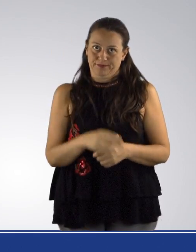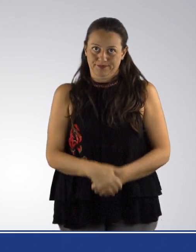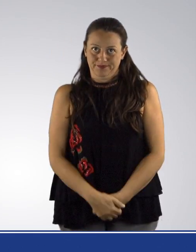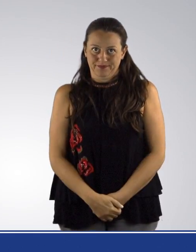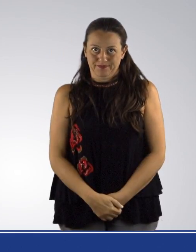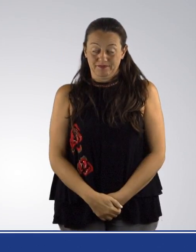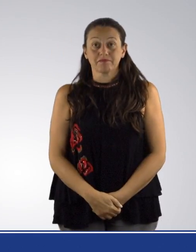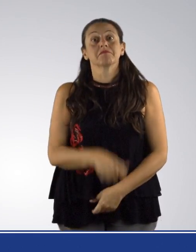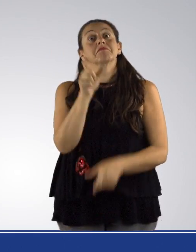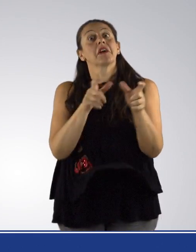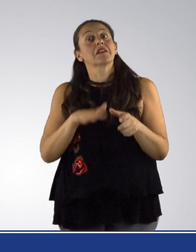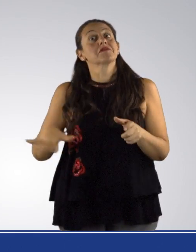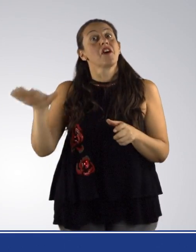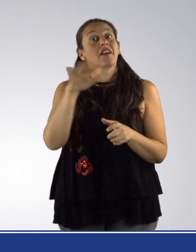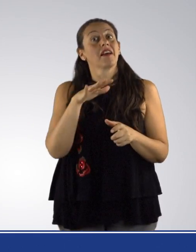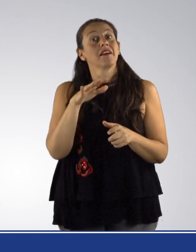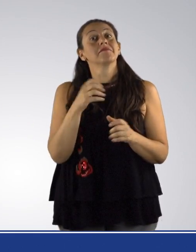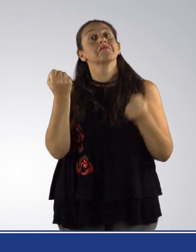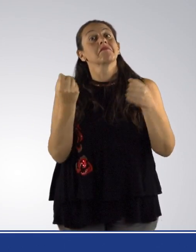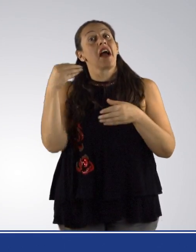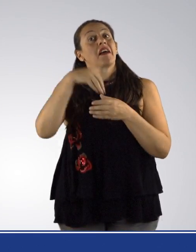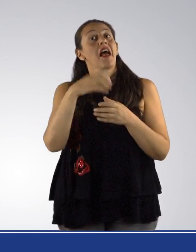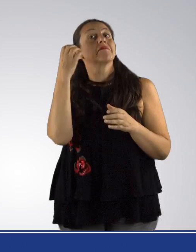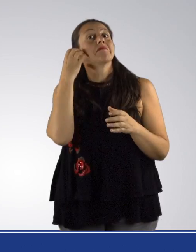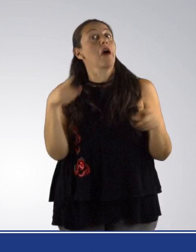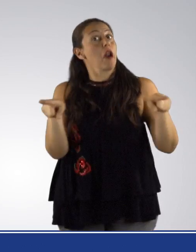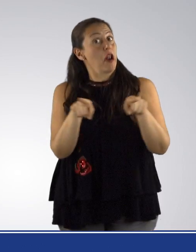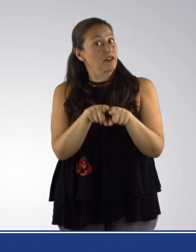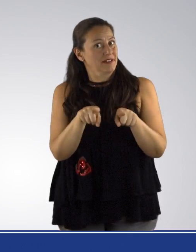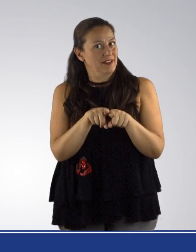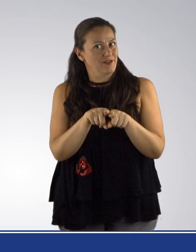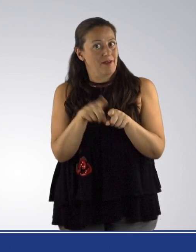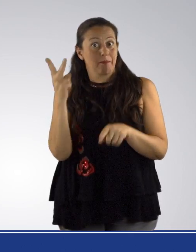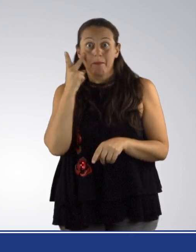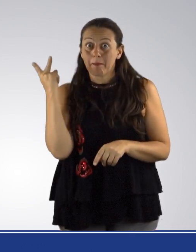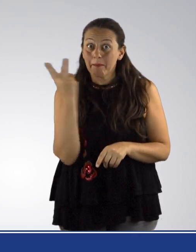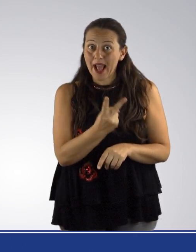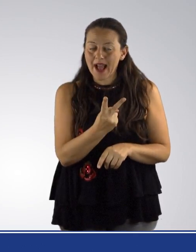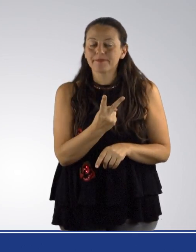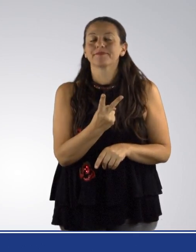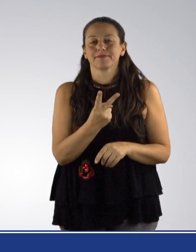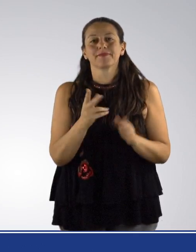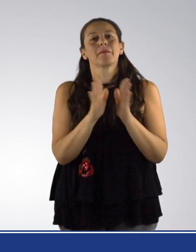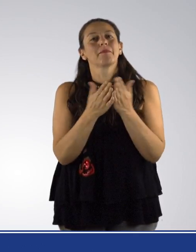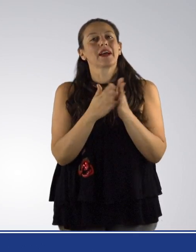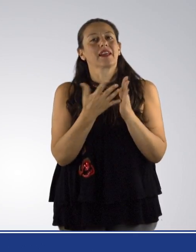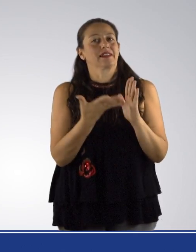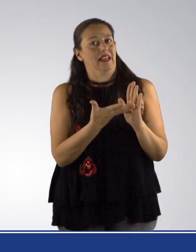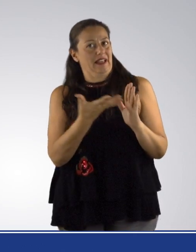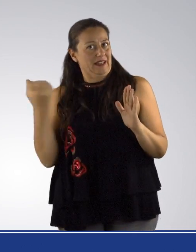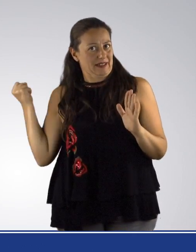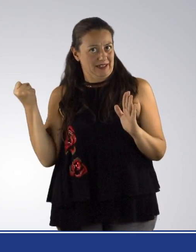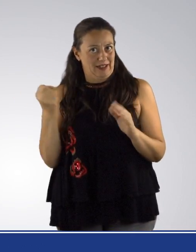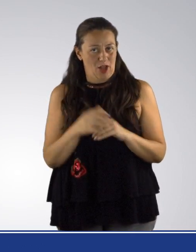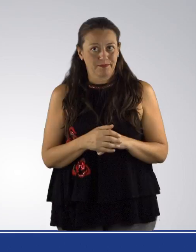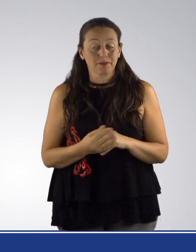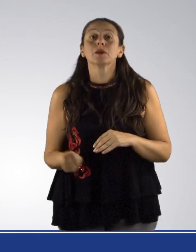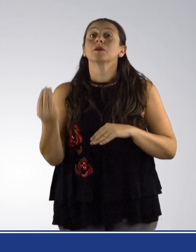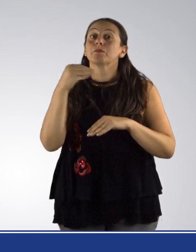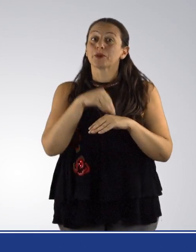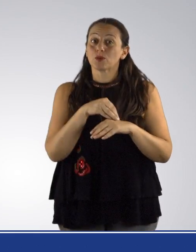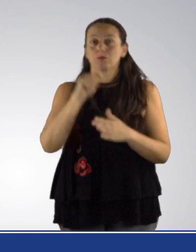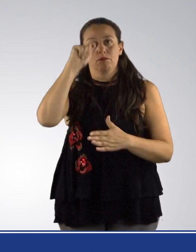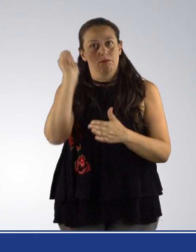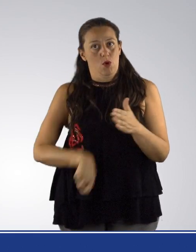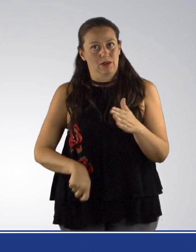Le persone che usano il cellulare in macchina è previsto il ritiro della patente che va da 30 a 90 giorni e